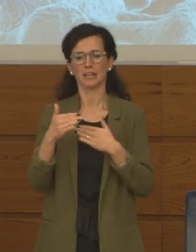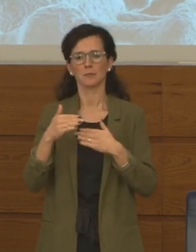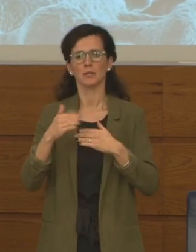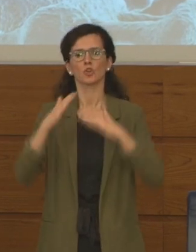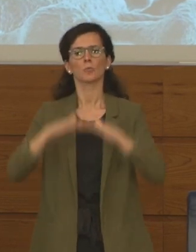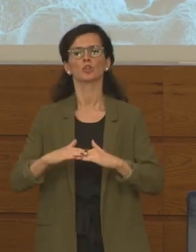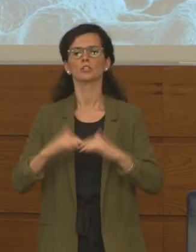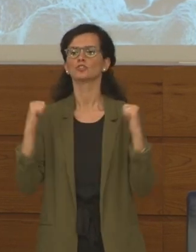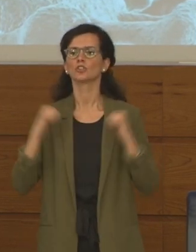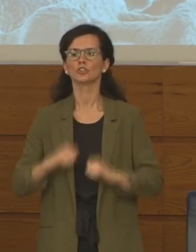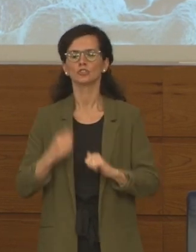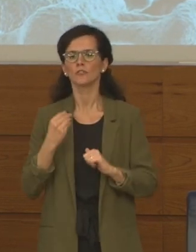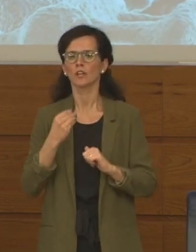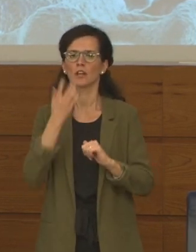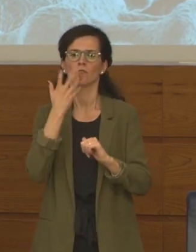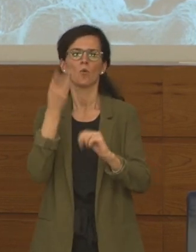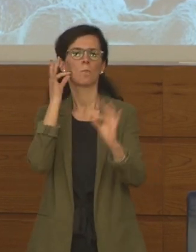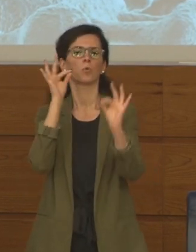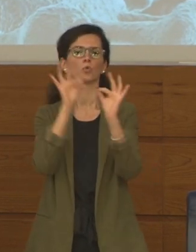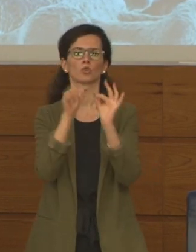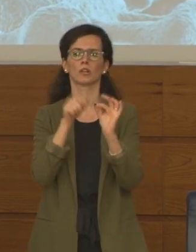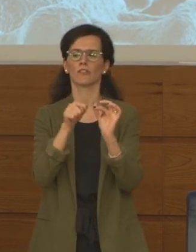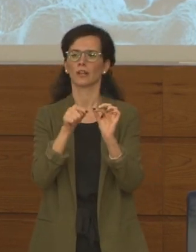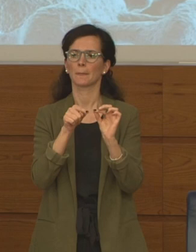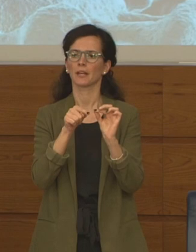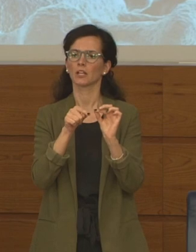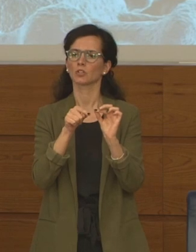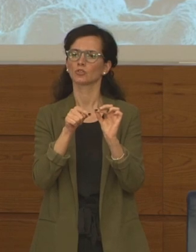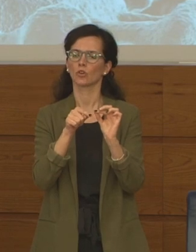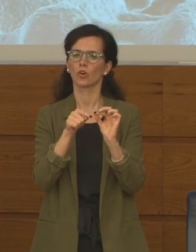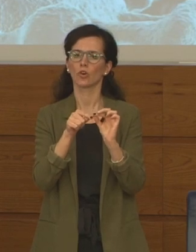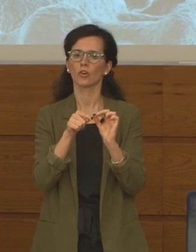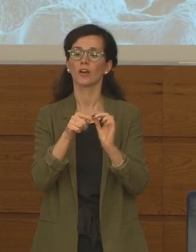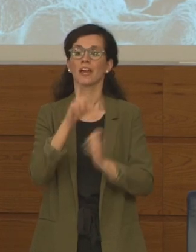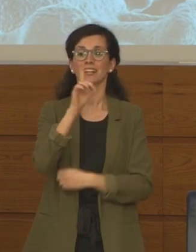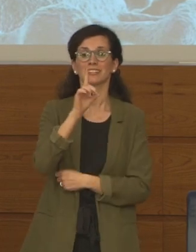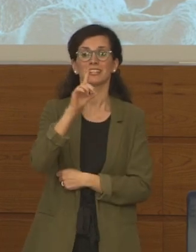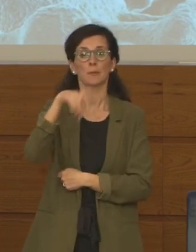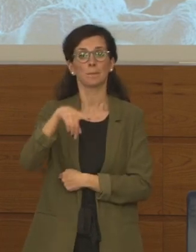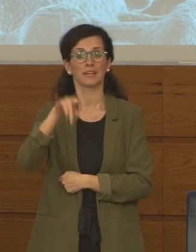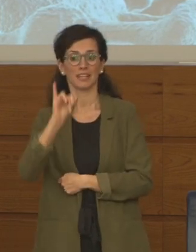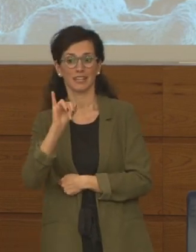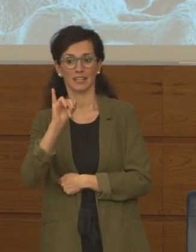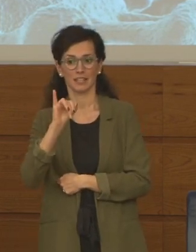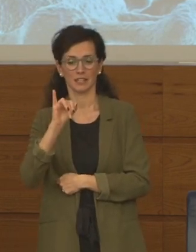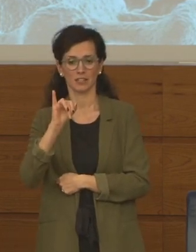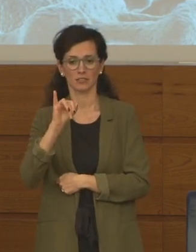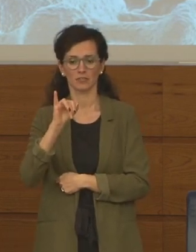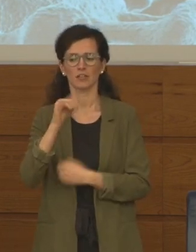il punto di riferimento per l'acquisizione soprattutto dei DPI per il personale